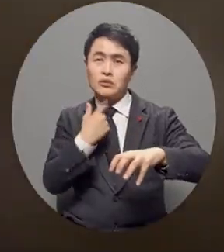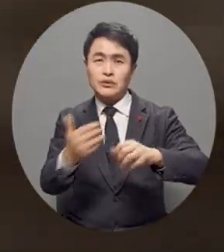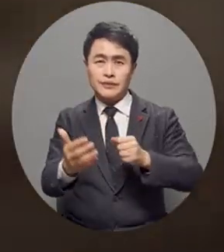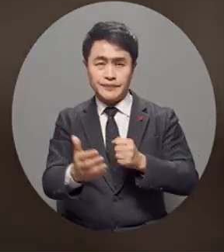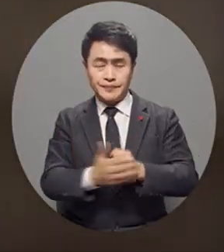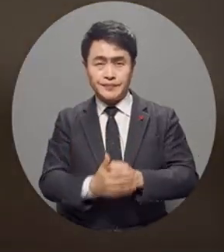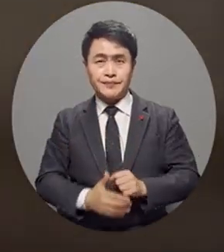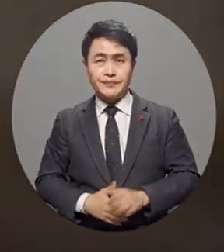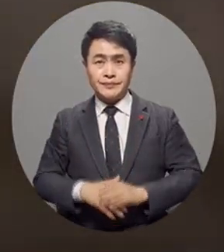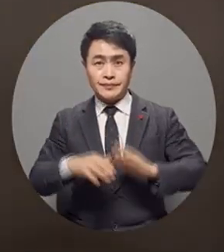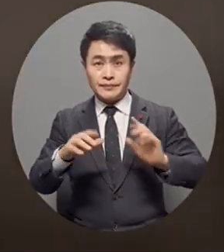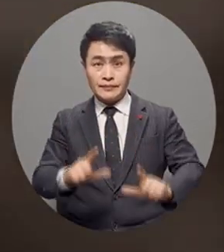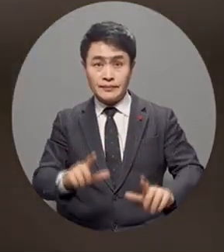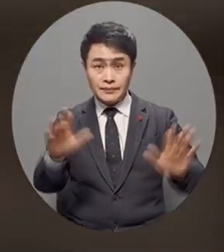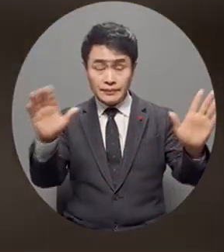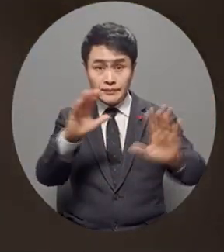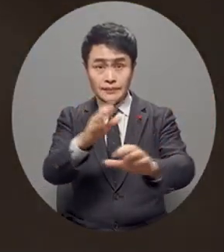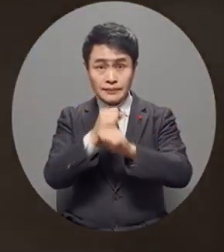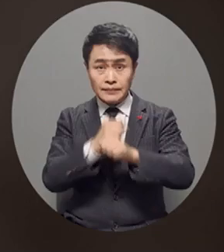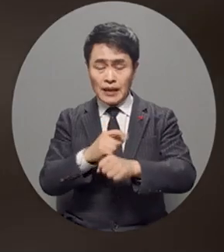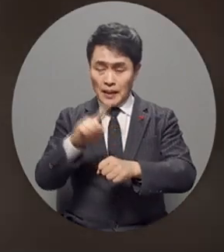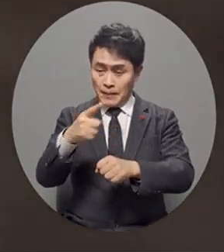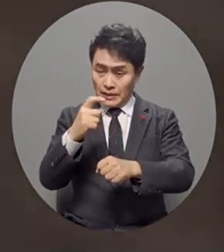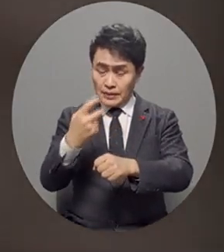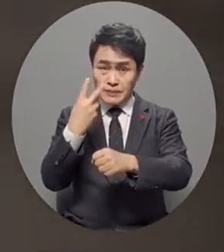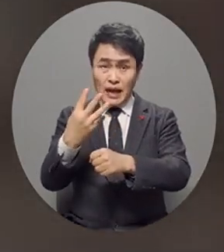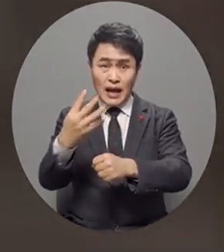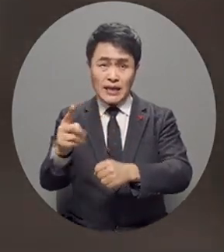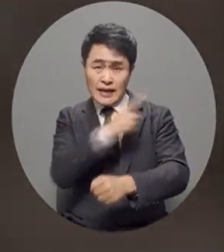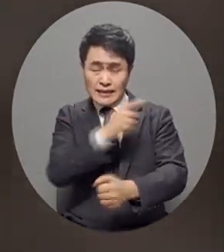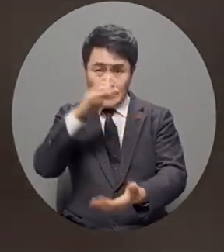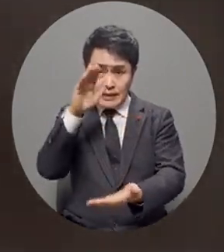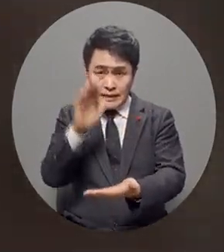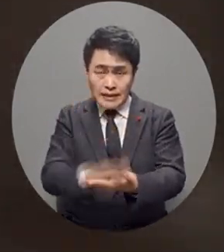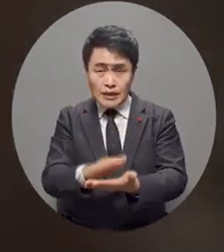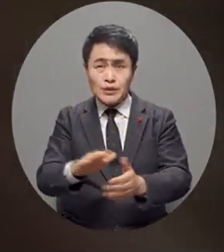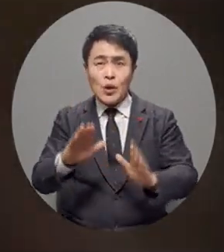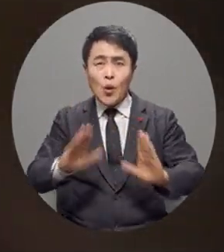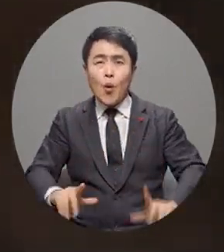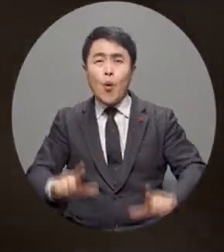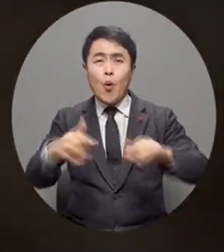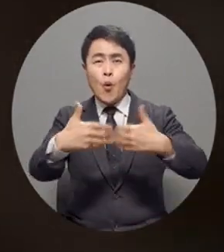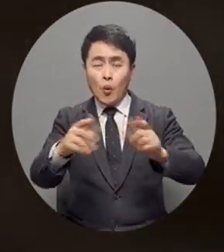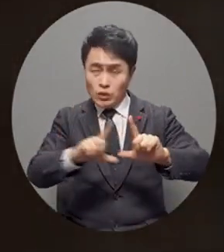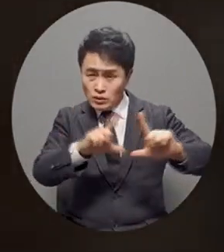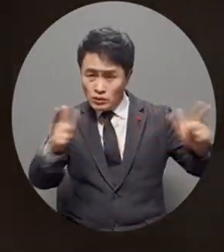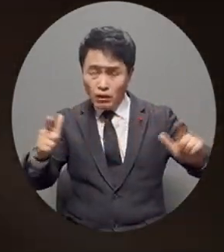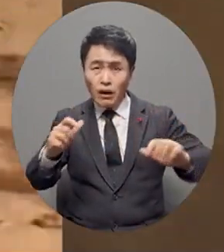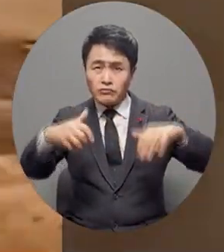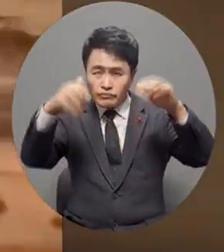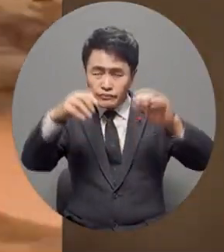공포가 지구촌을 덮쳤습니다. 기상 관측 174년 역사상 가장 뜨거웠던올해.